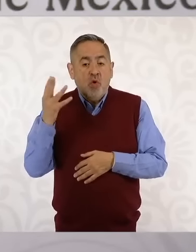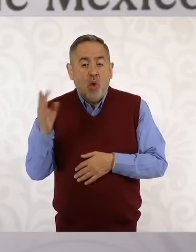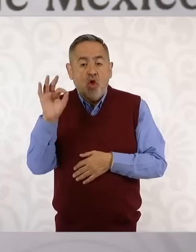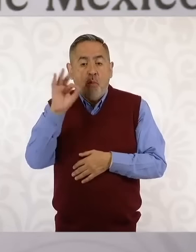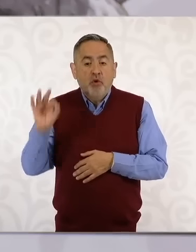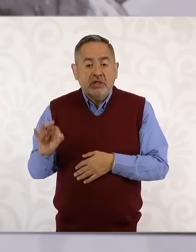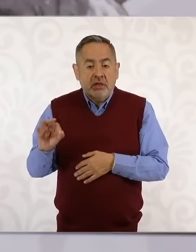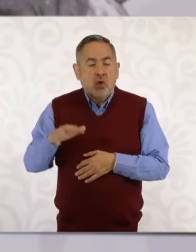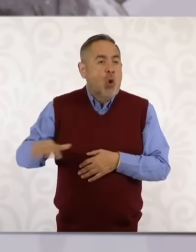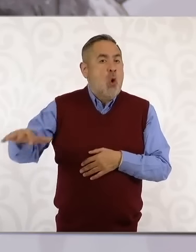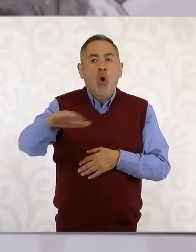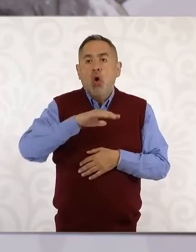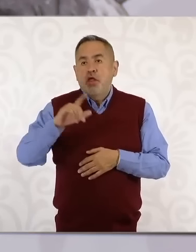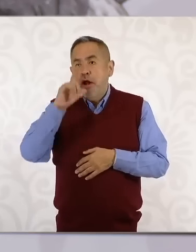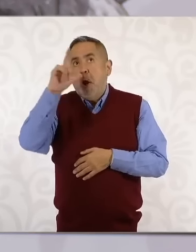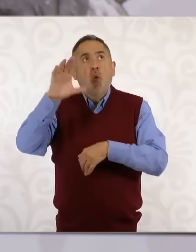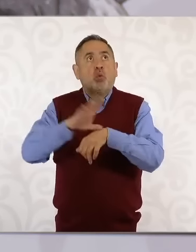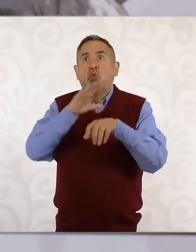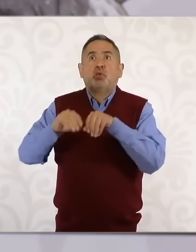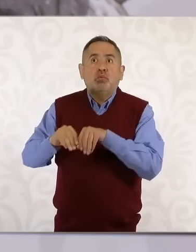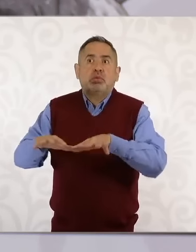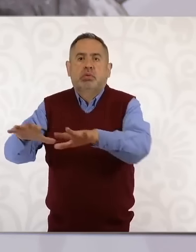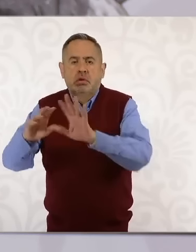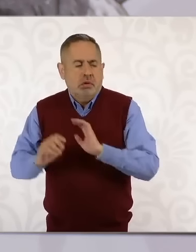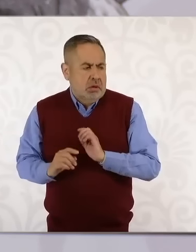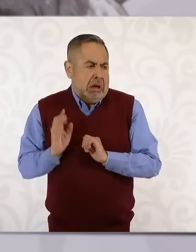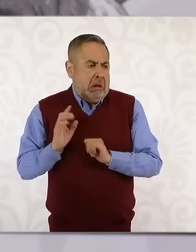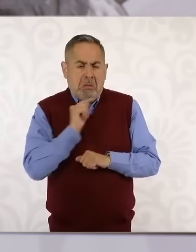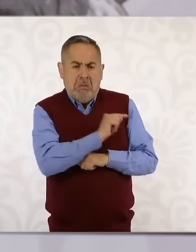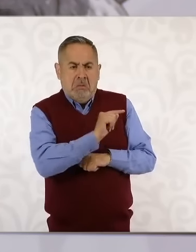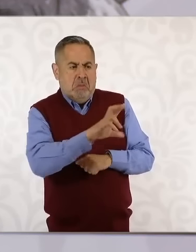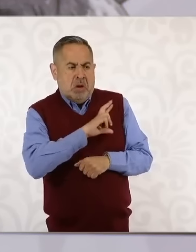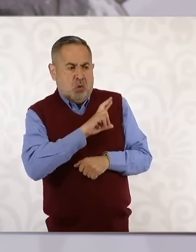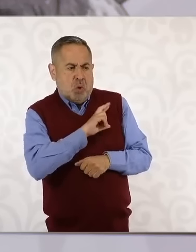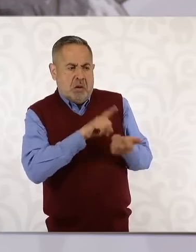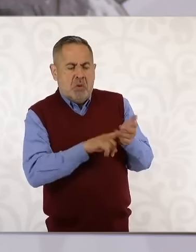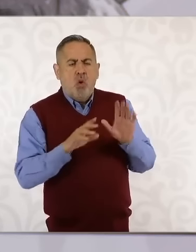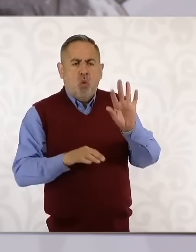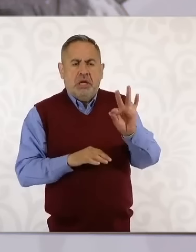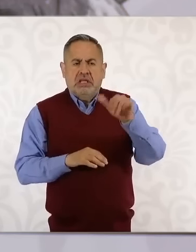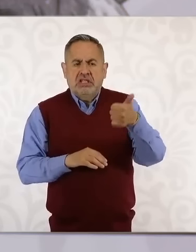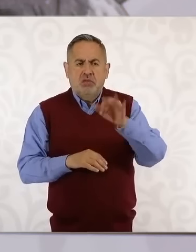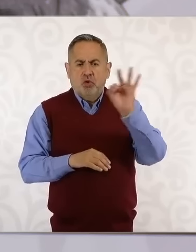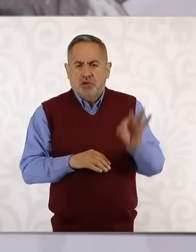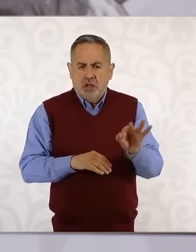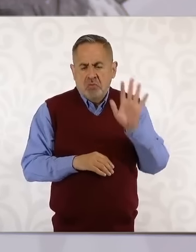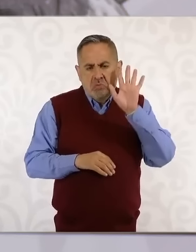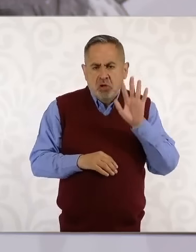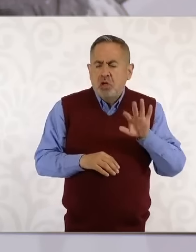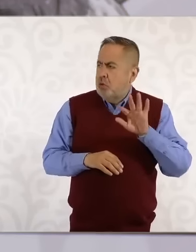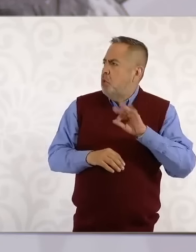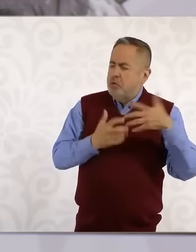eléctrica y el 46% lo pueden hacer los privados, sea vendiéndole a CFE o vendiendo una parte a lo